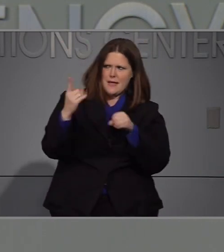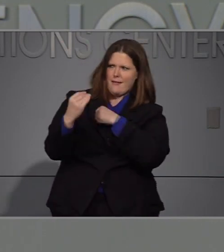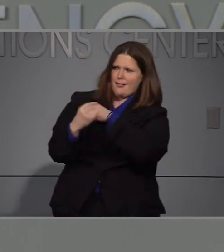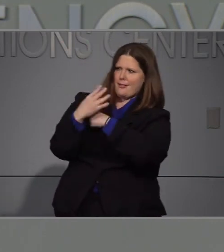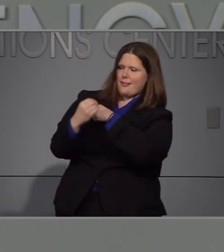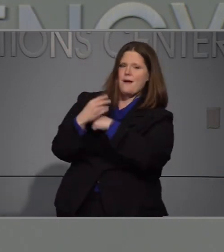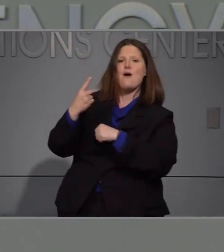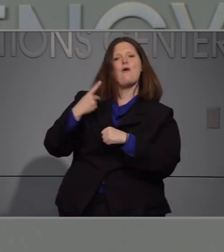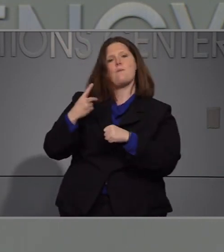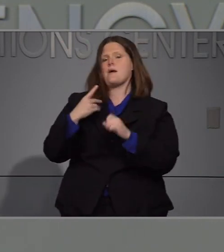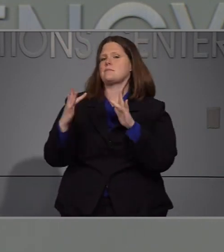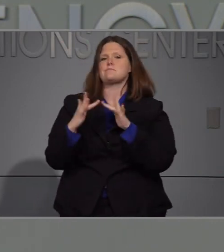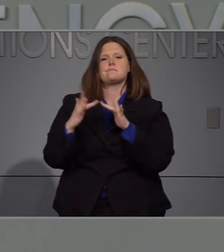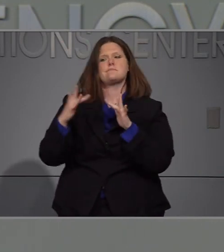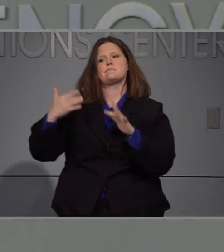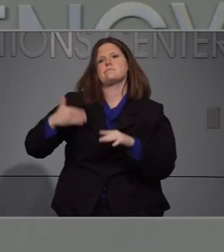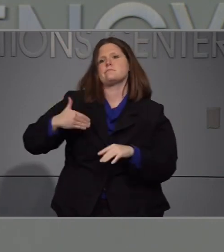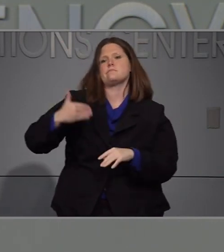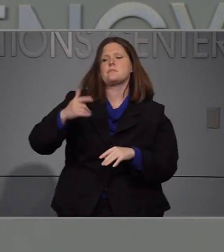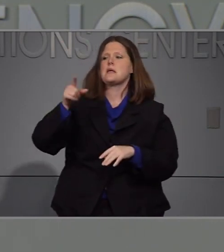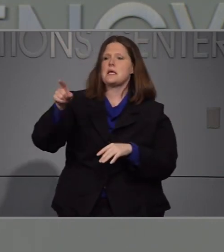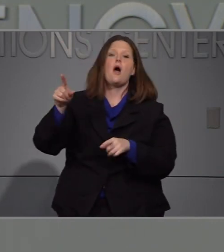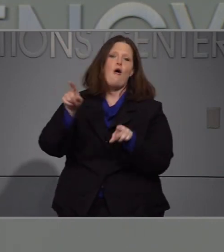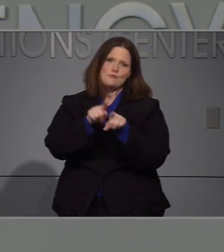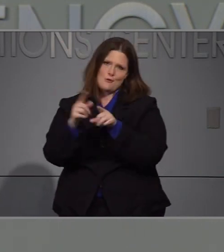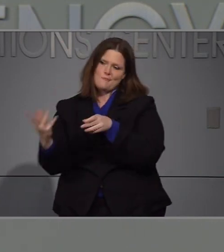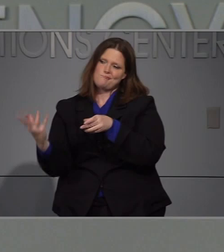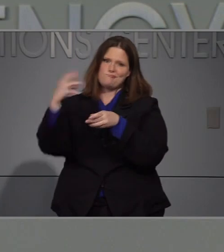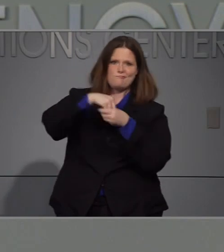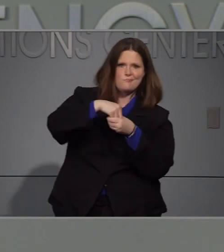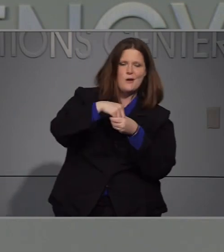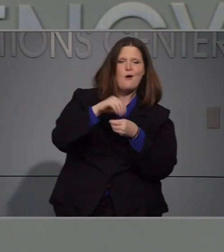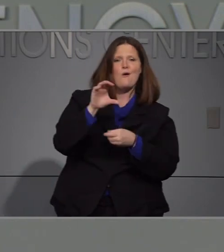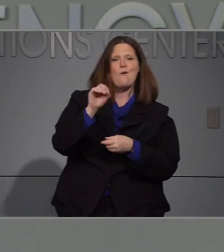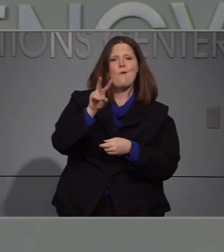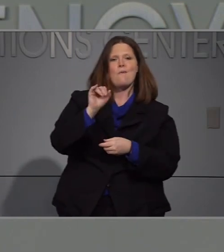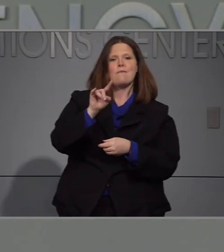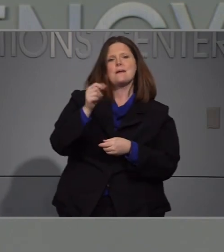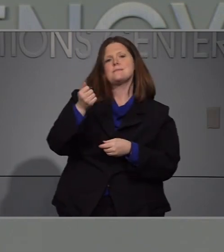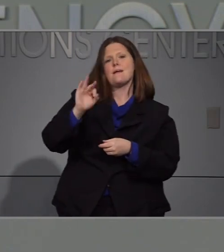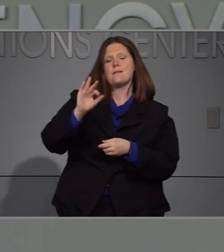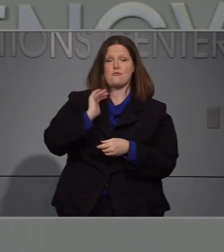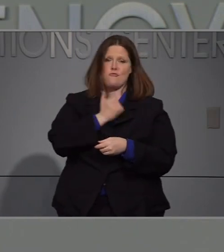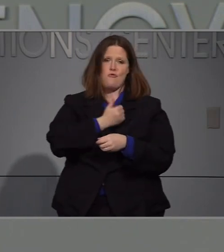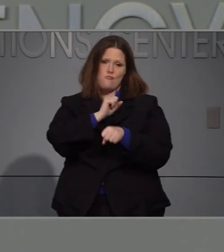Él y yo hemos estado en comunicación el forma parte de nuestro equipo de dos mil